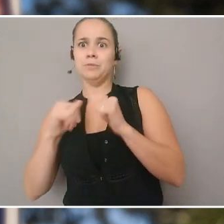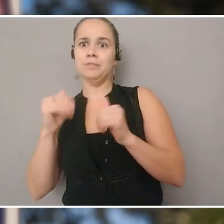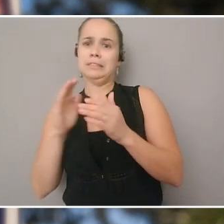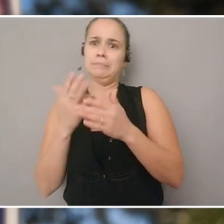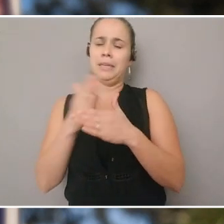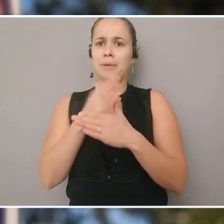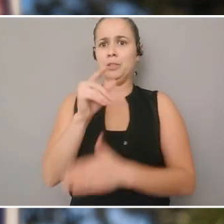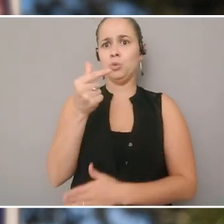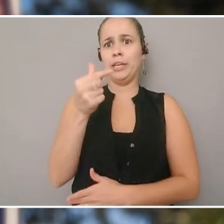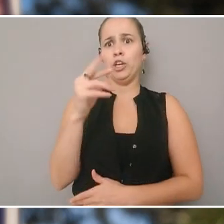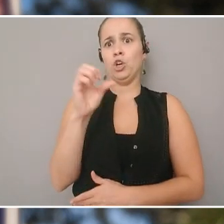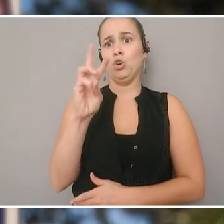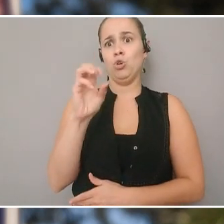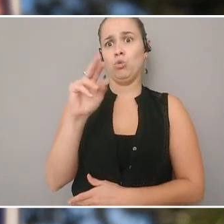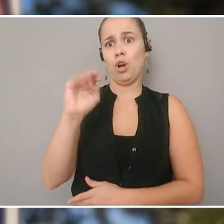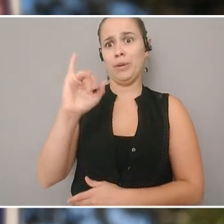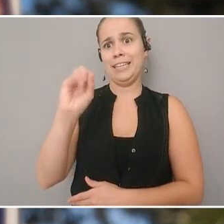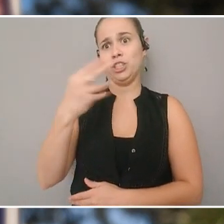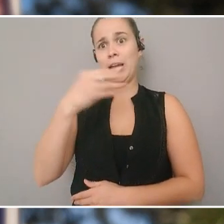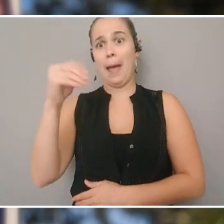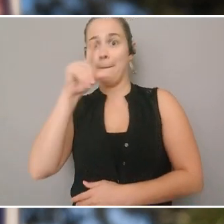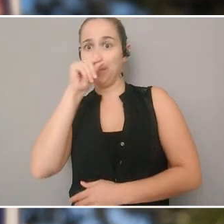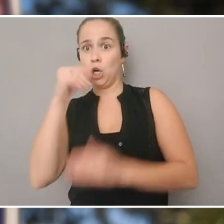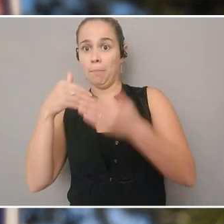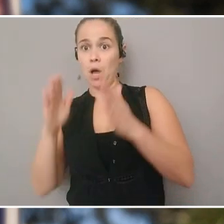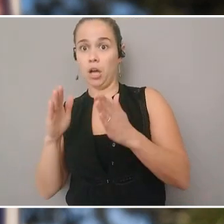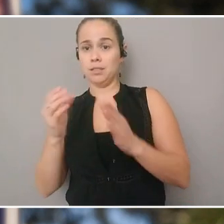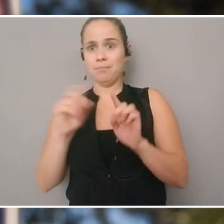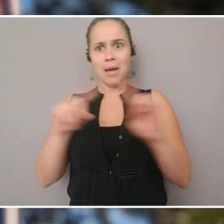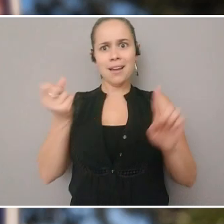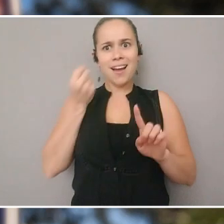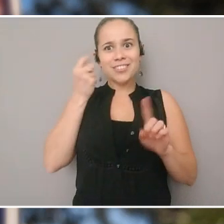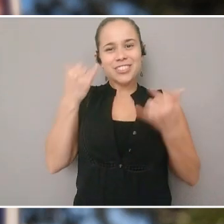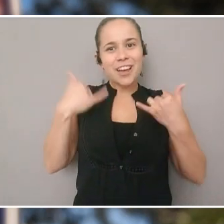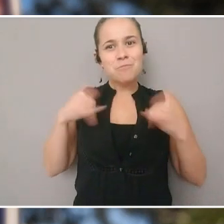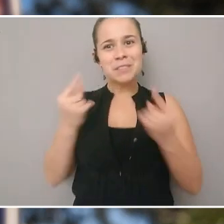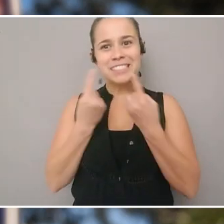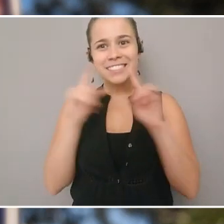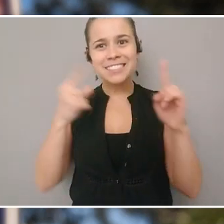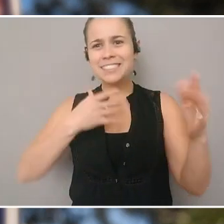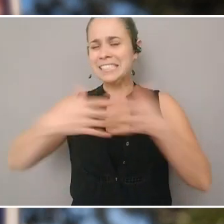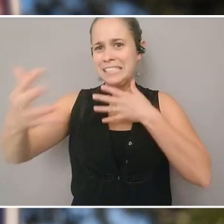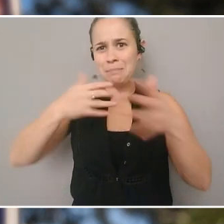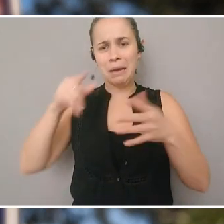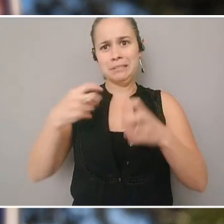nosotros somos pioneros en nuevas formas de graduarse,